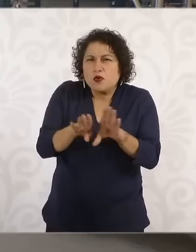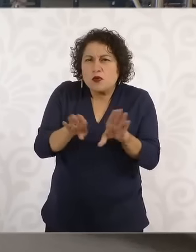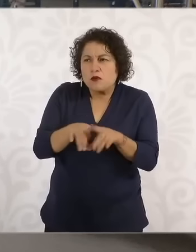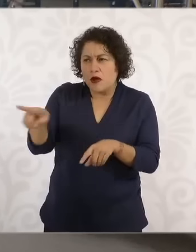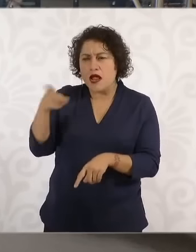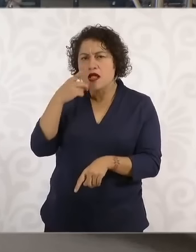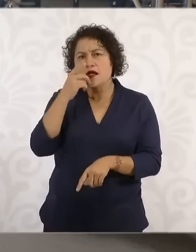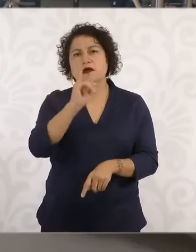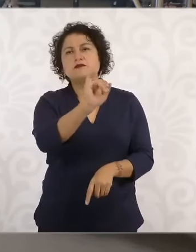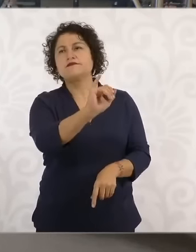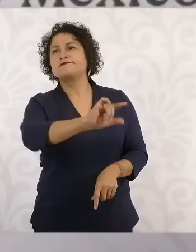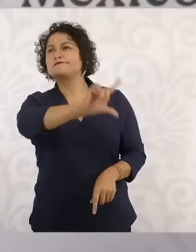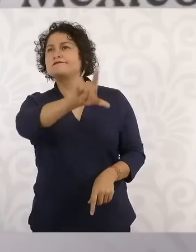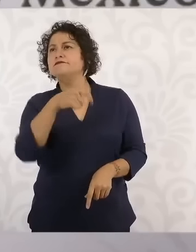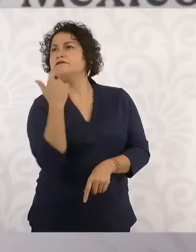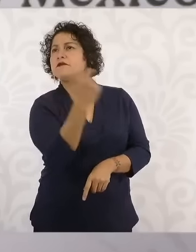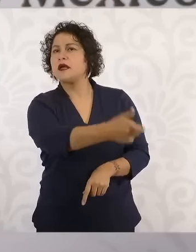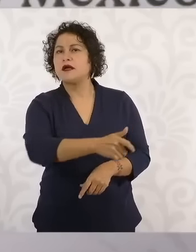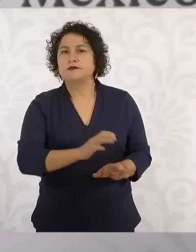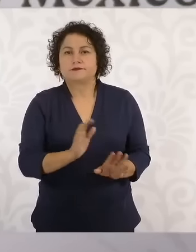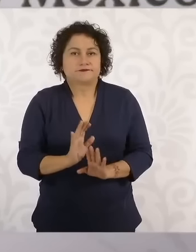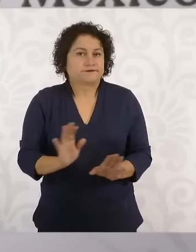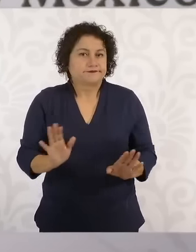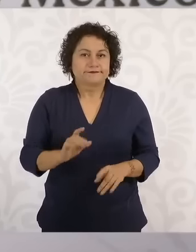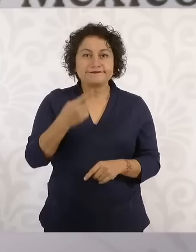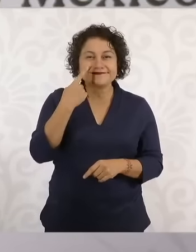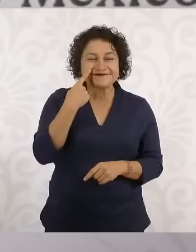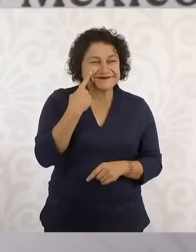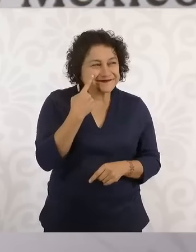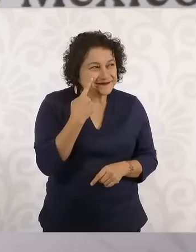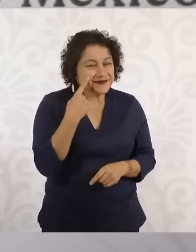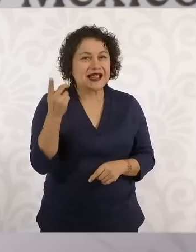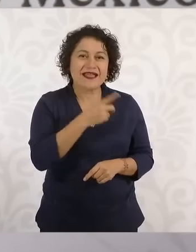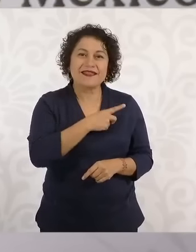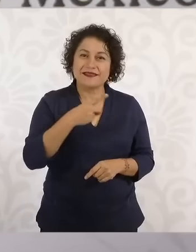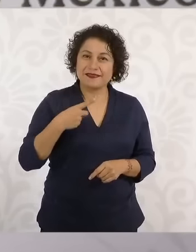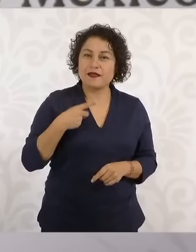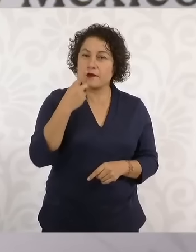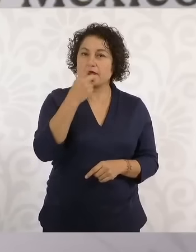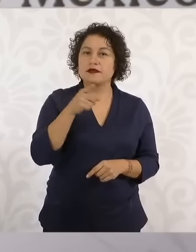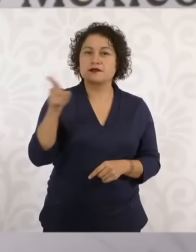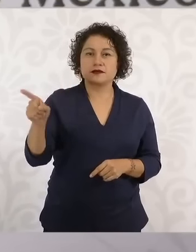o pues el momento que se notifique ellos tienen que decir sí vamos a pagar. Okay,